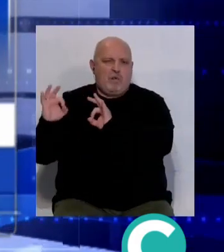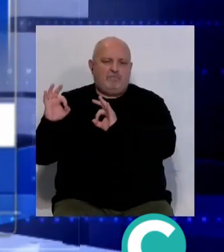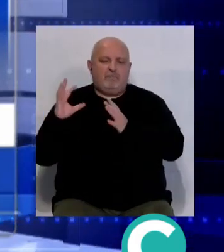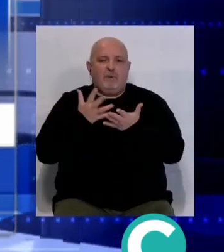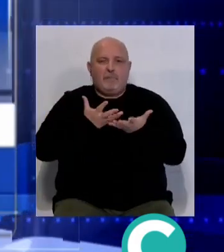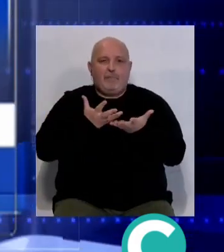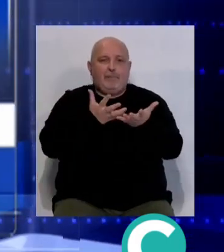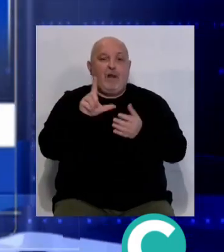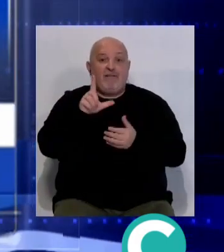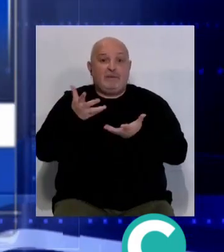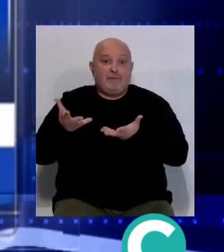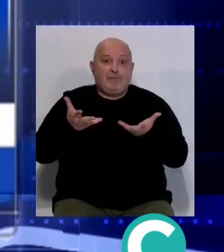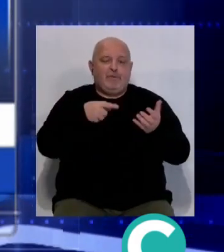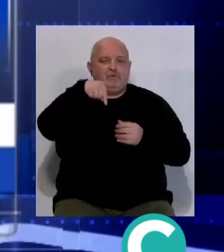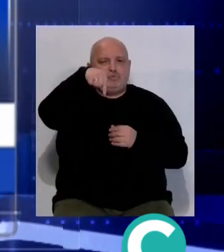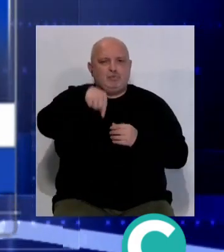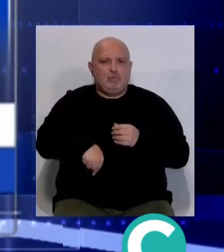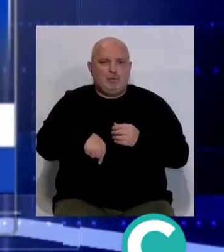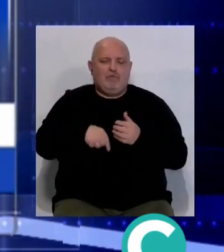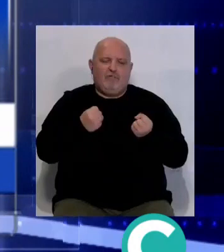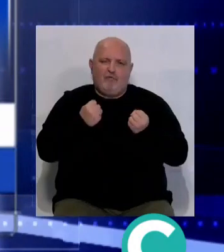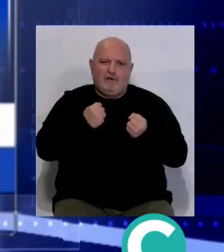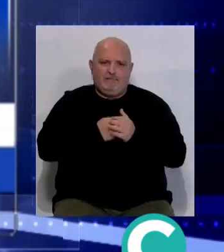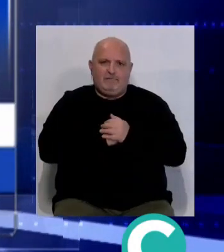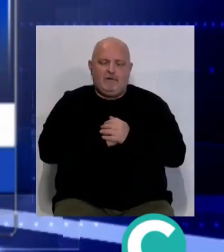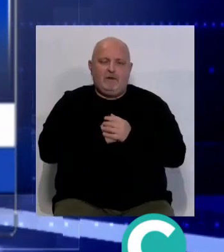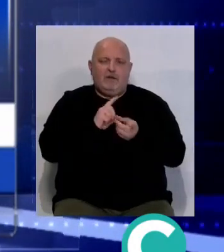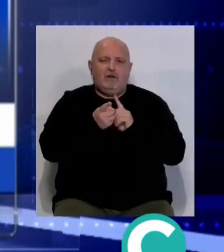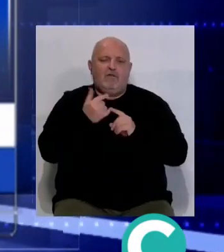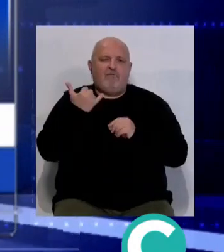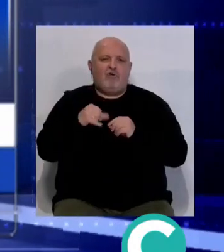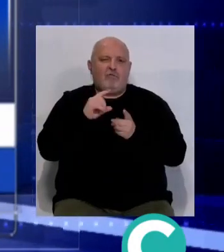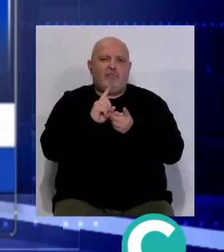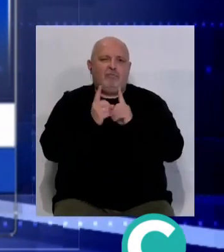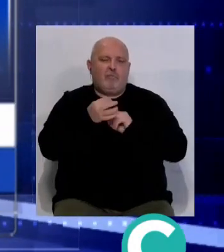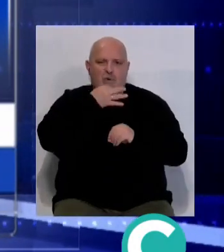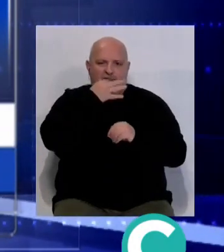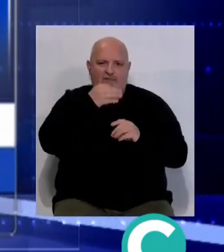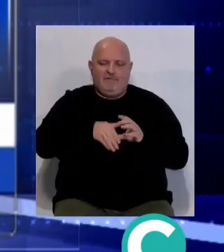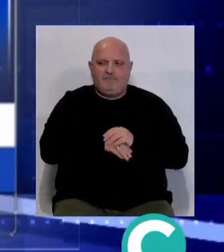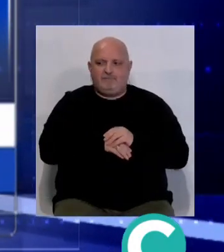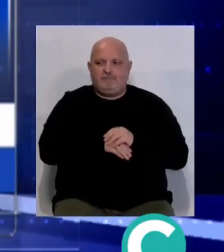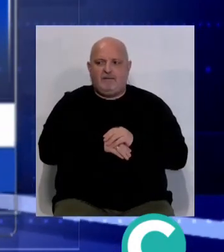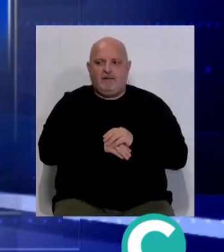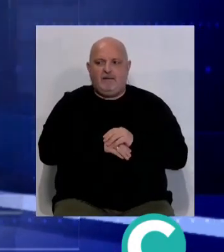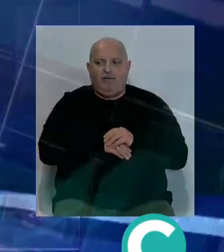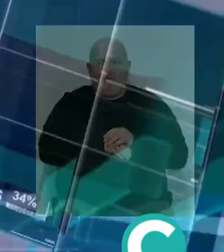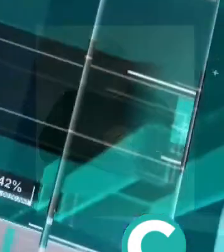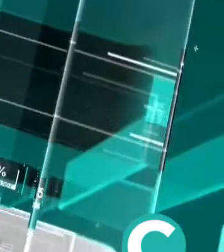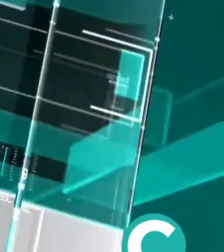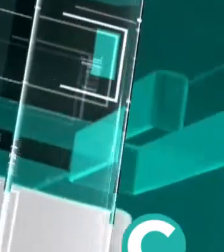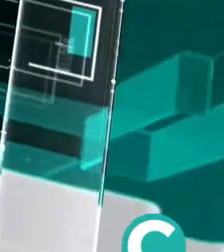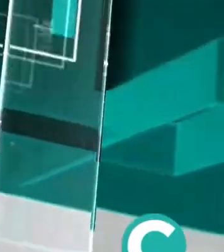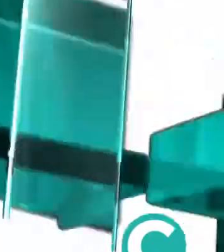vientos de Levante y del sureste fuertes Rolando aflojas variables por la [Música]